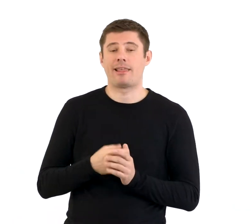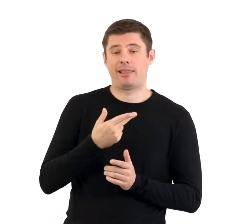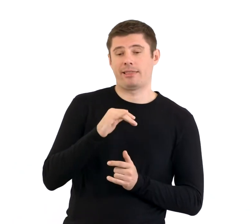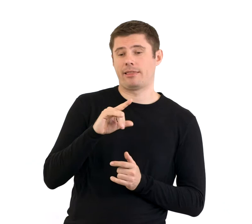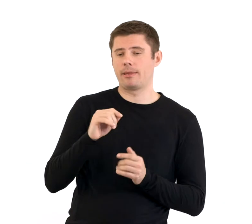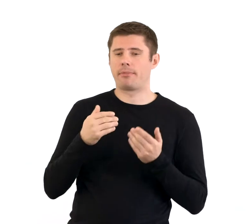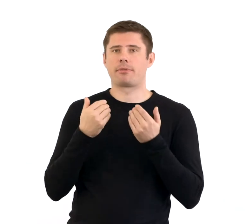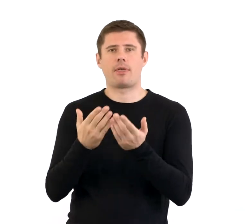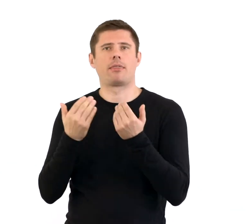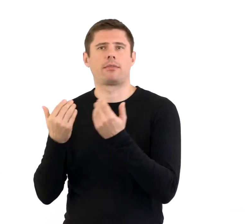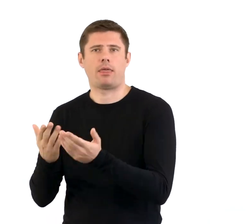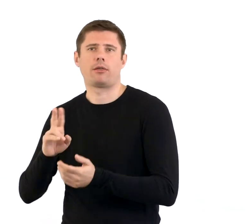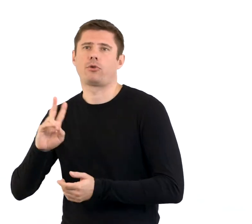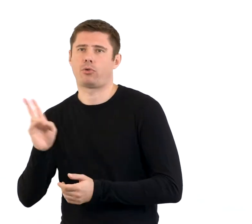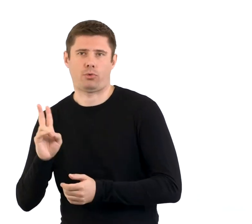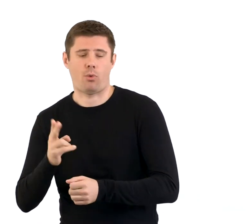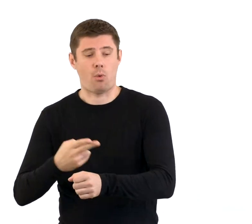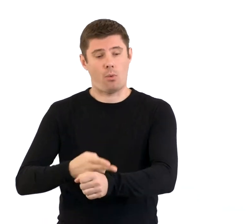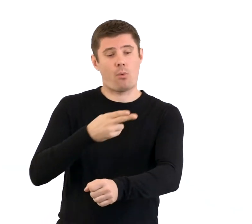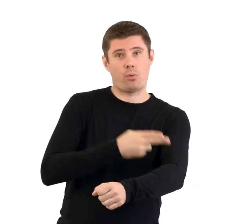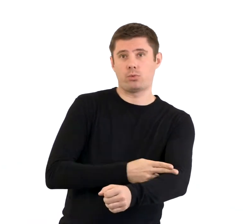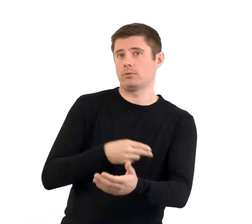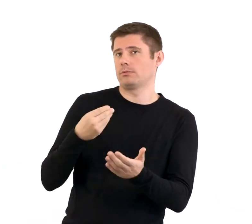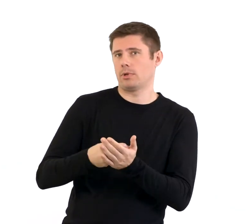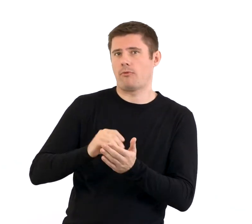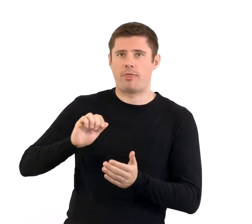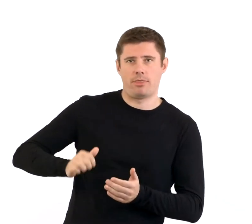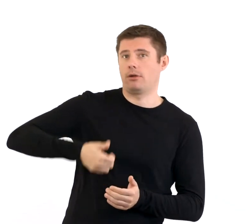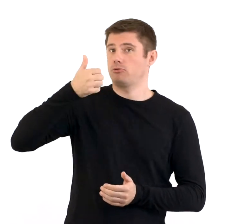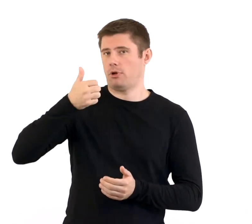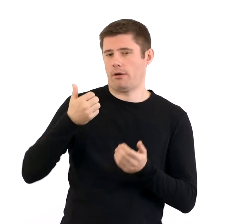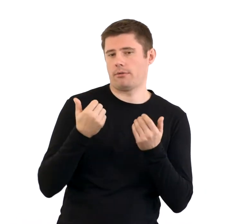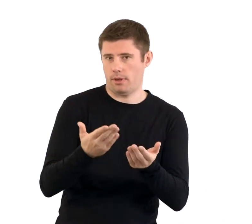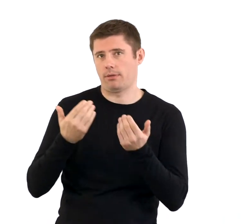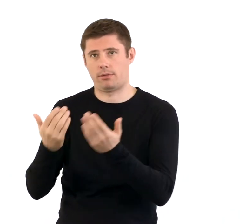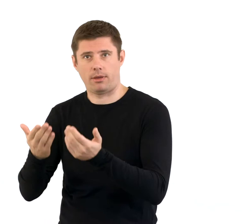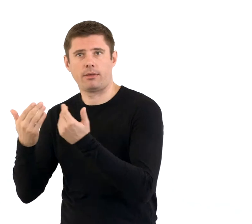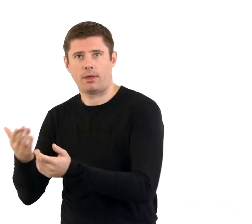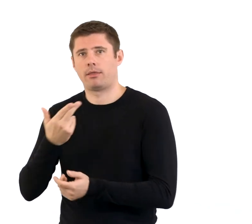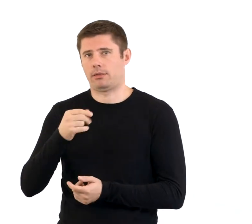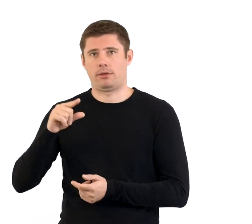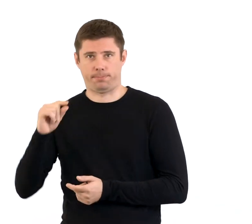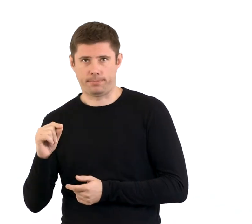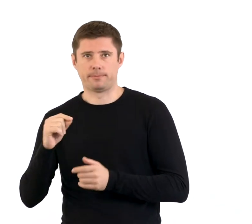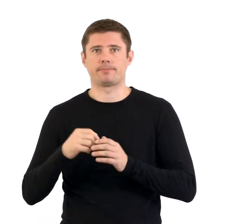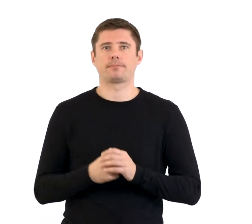Nadawany jest przez naczelnika urzędu skarbowego.